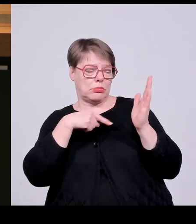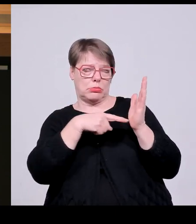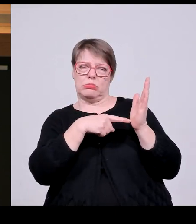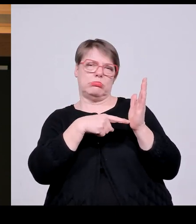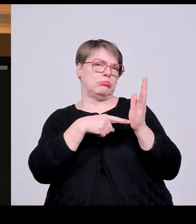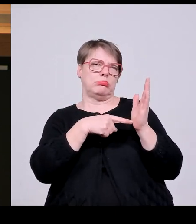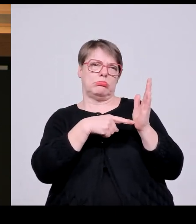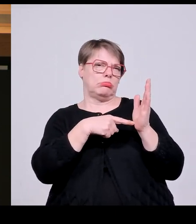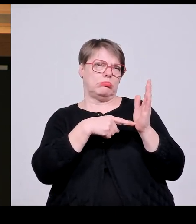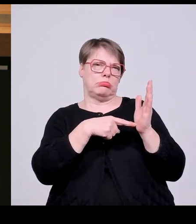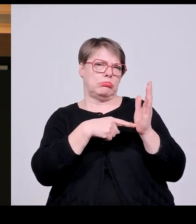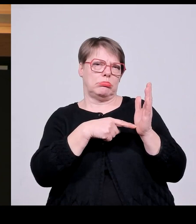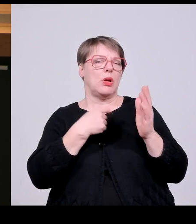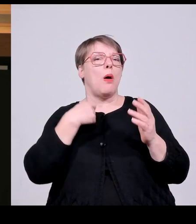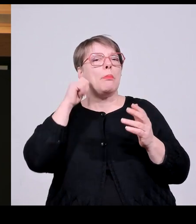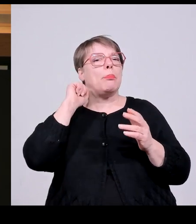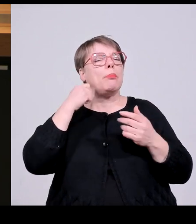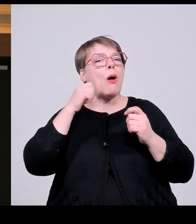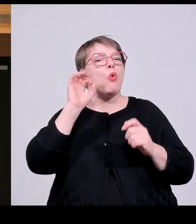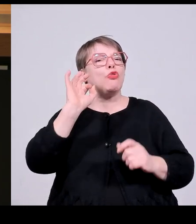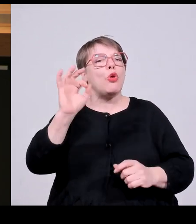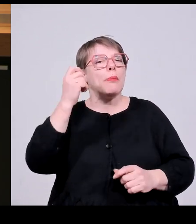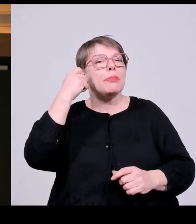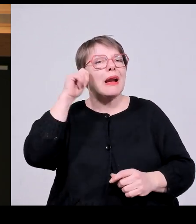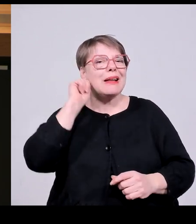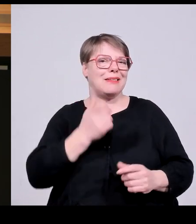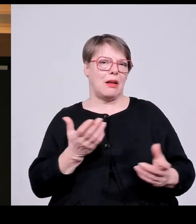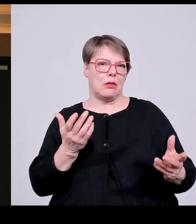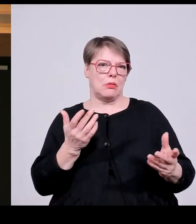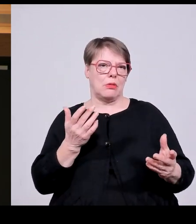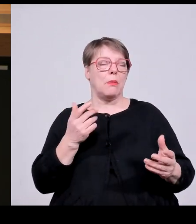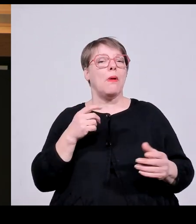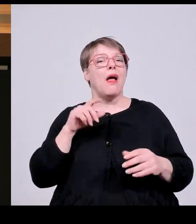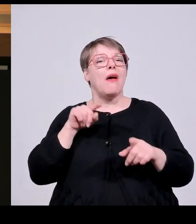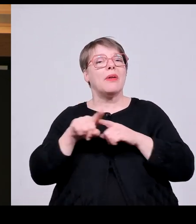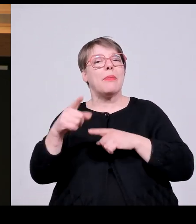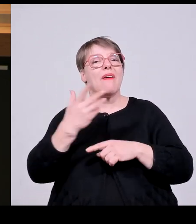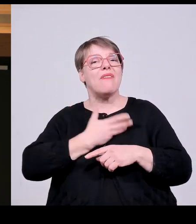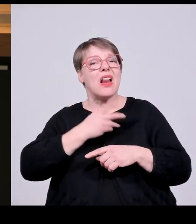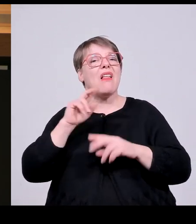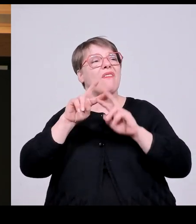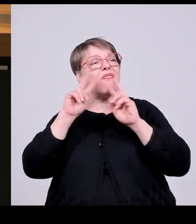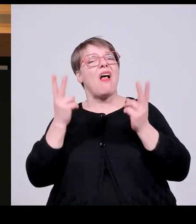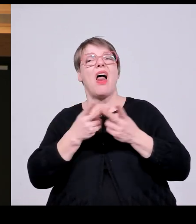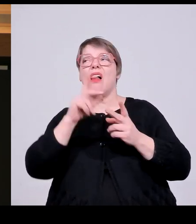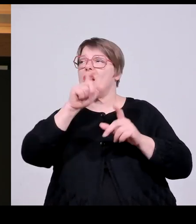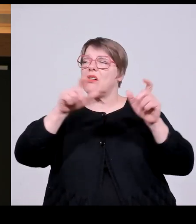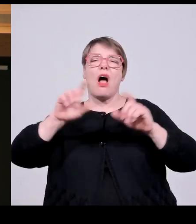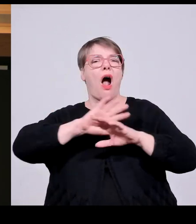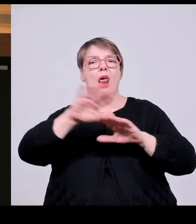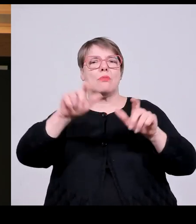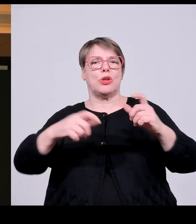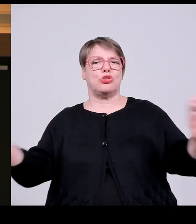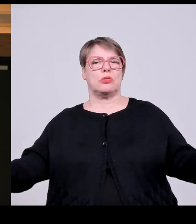so schnell wie irgend möglich wieder Frieden herrscht. Und daran sollte sich auch Frau Strack-Zimmermann, meine Damen und Herren von der FDP, denken.